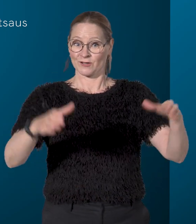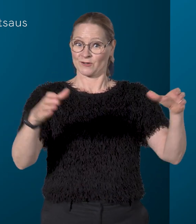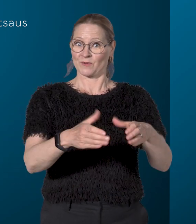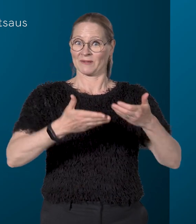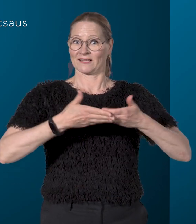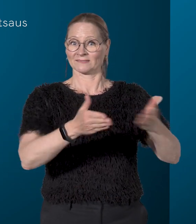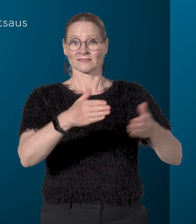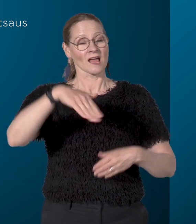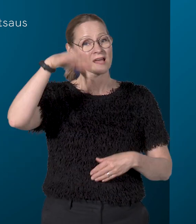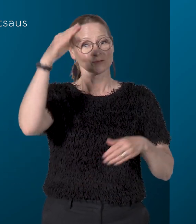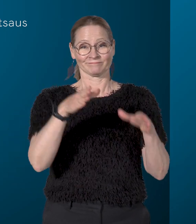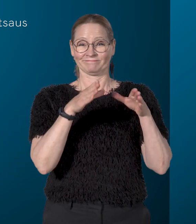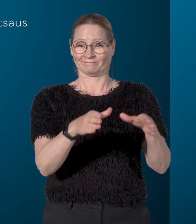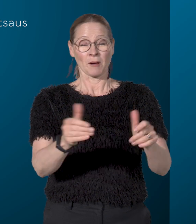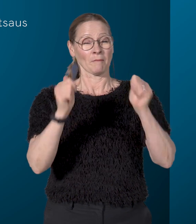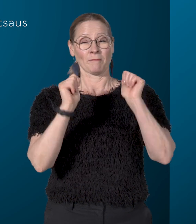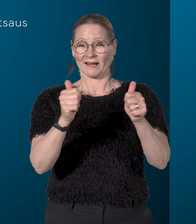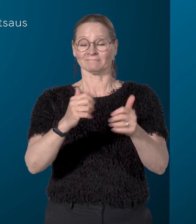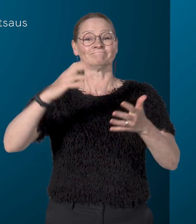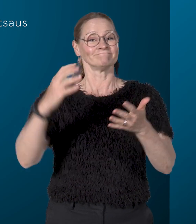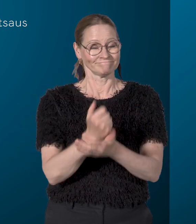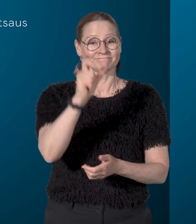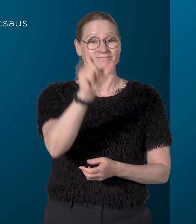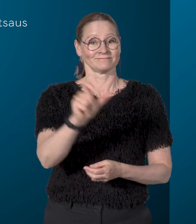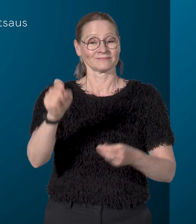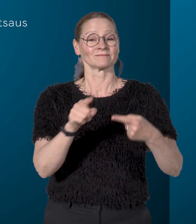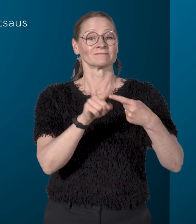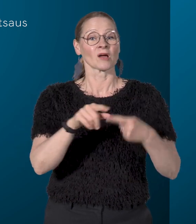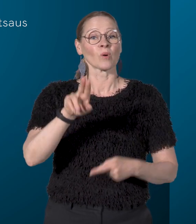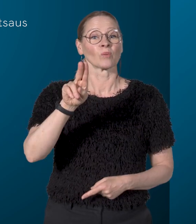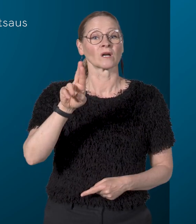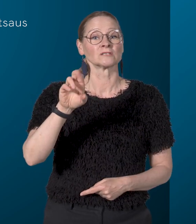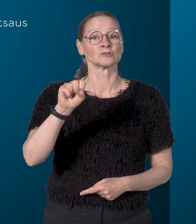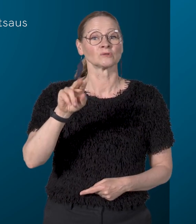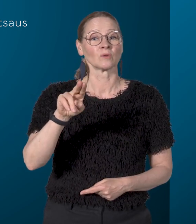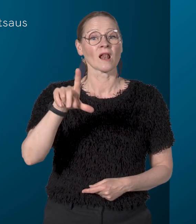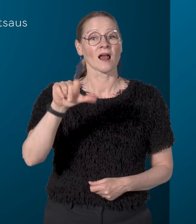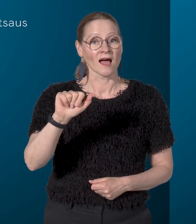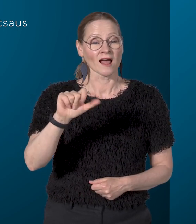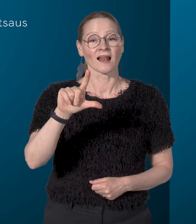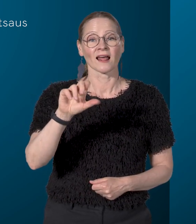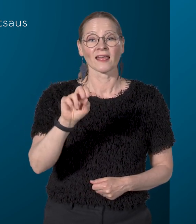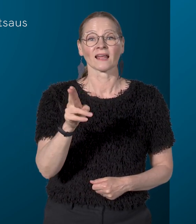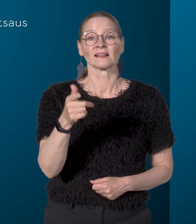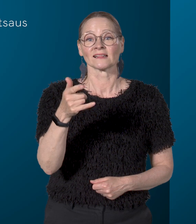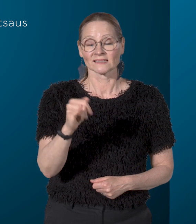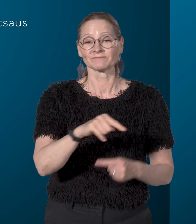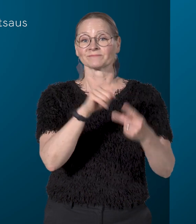Parhaan ryhmäesityksen aikuisten kategorian voittivat Ursula Lehti -